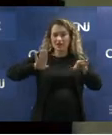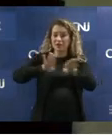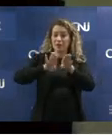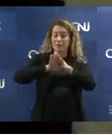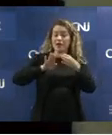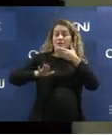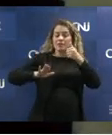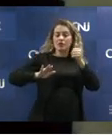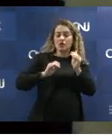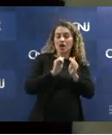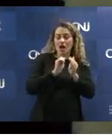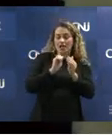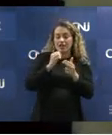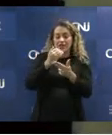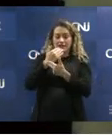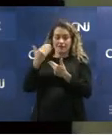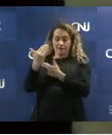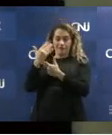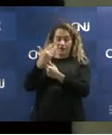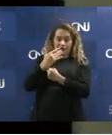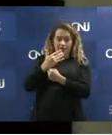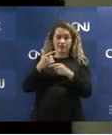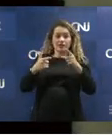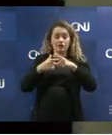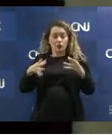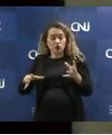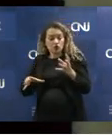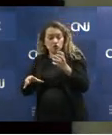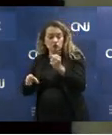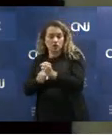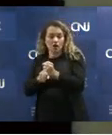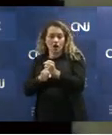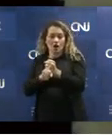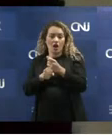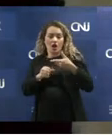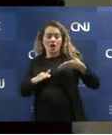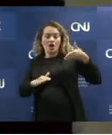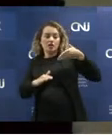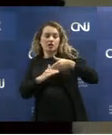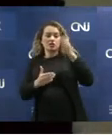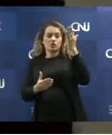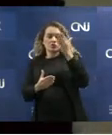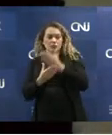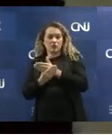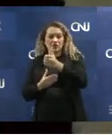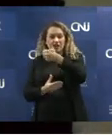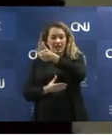Isso porque foram juntados aos autos do procedimento e 14 procedimentos.